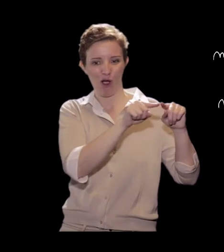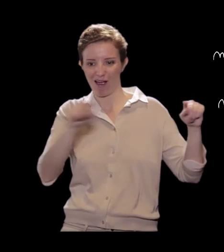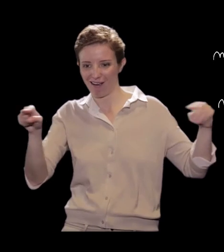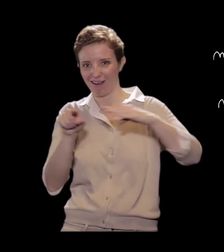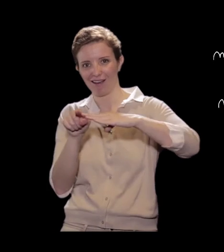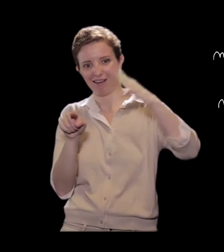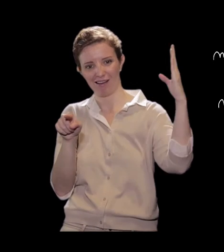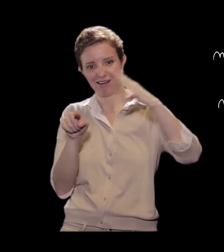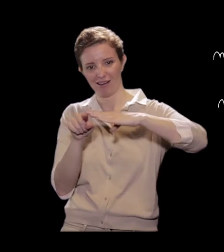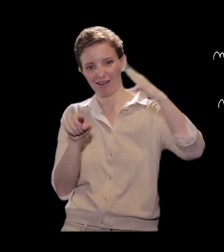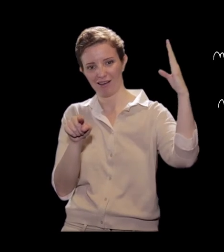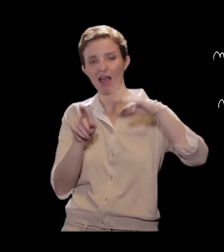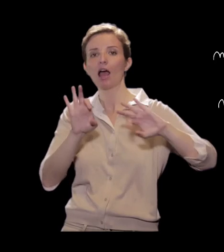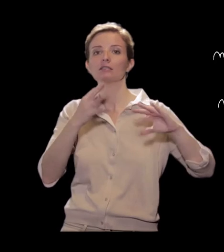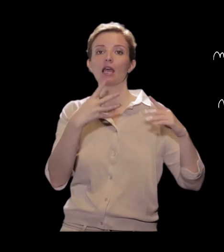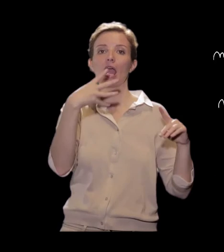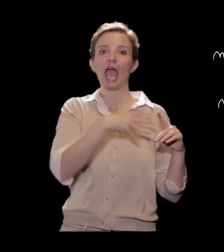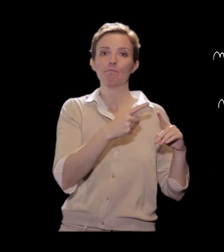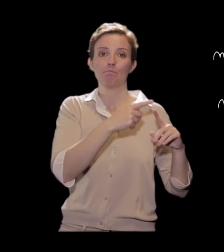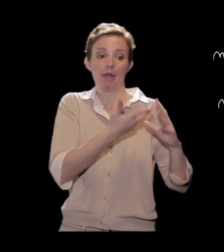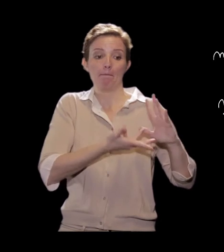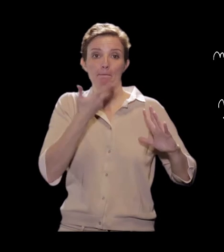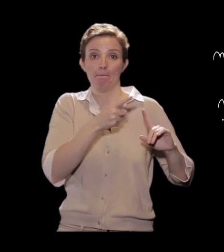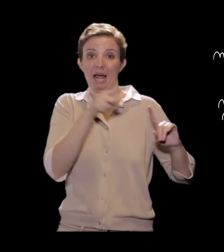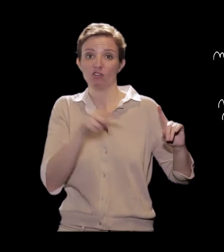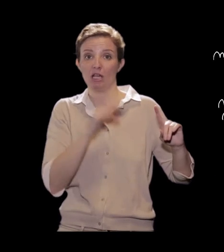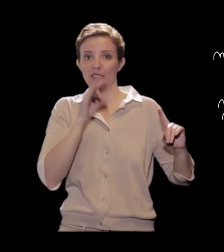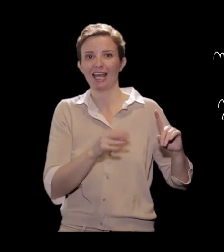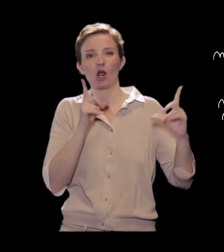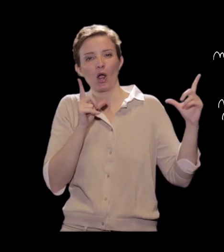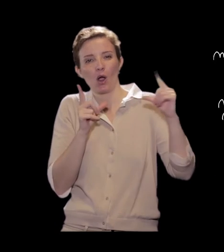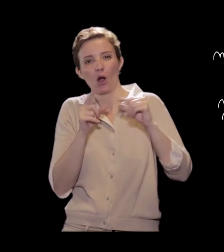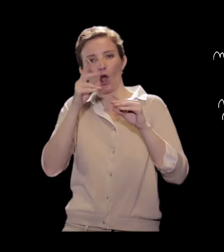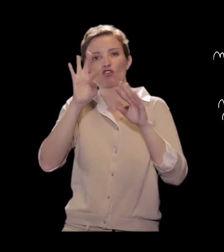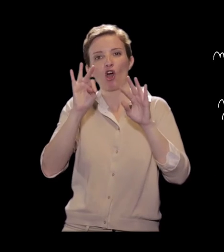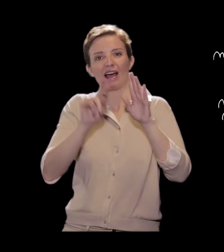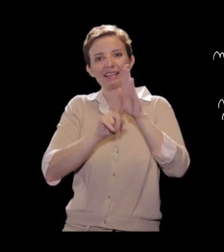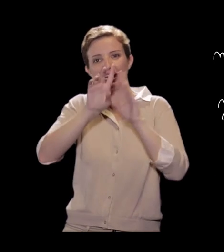Se m è maggiore di 0, l'angolo è acuto. Se m è minore di 0, l'angolo è ottuso.